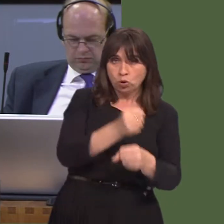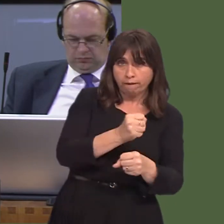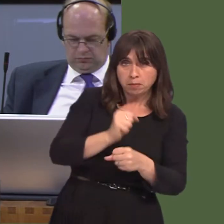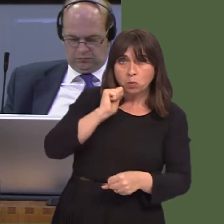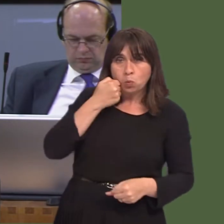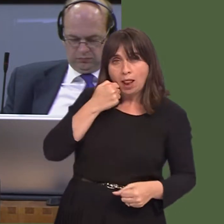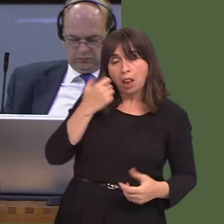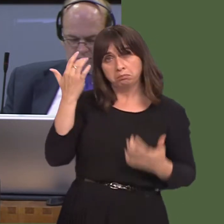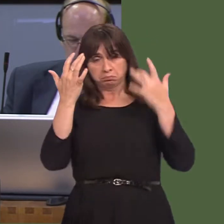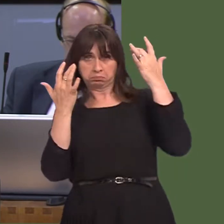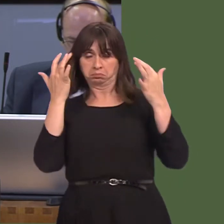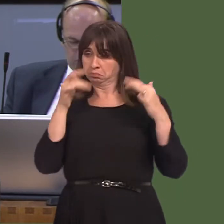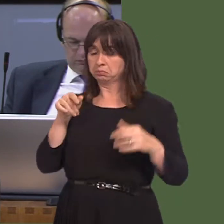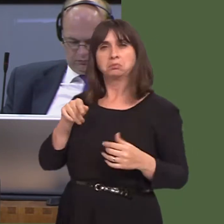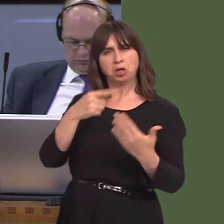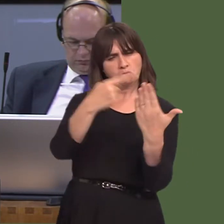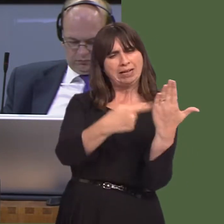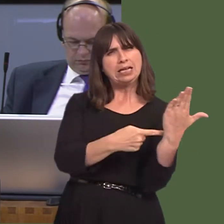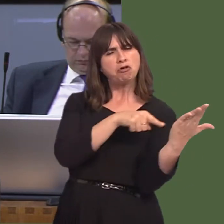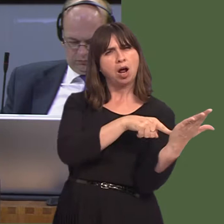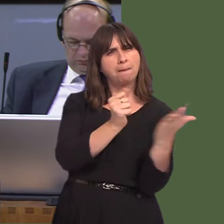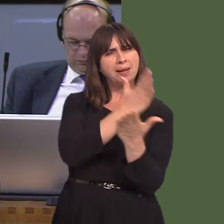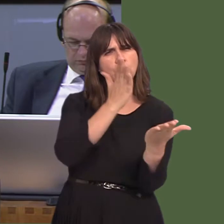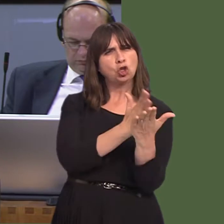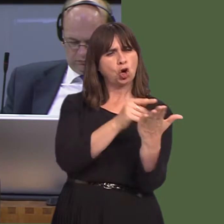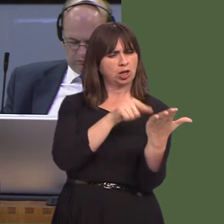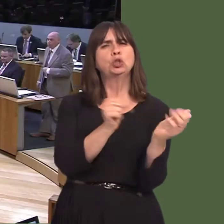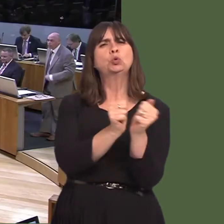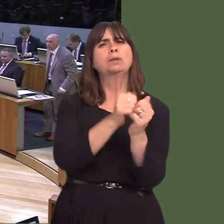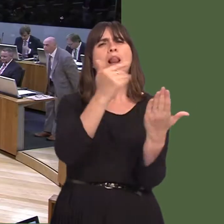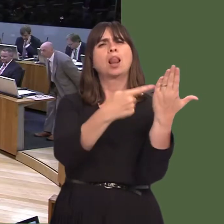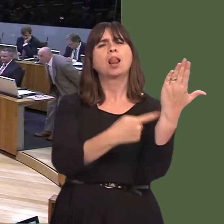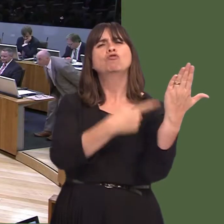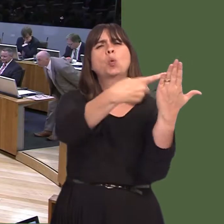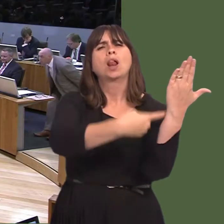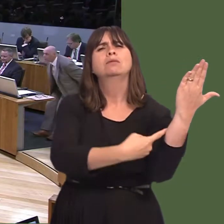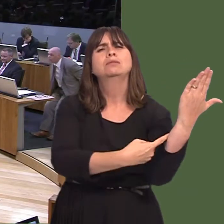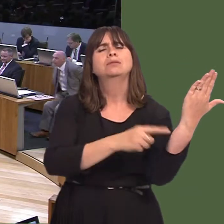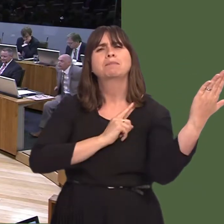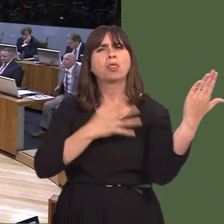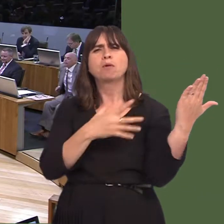yma i sicrhau bod pob rhan o Gymru yn derbyn y buddsoddiad maent yn ei haeddu?